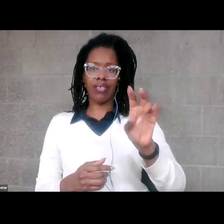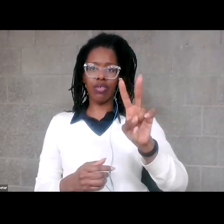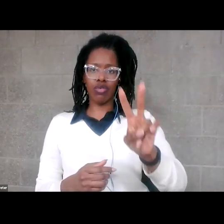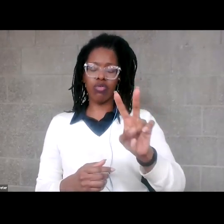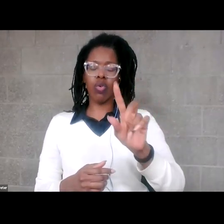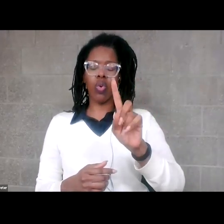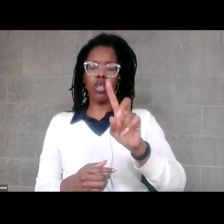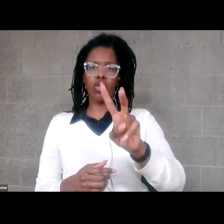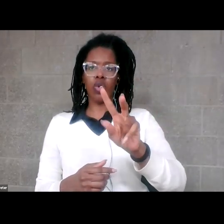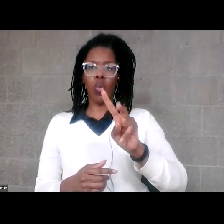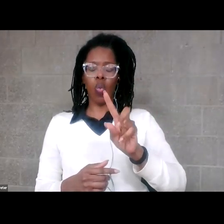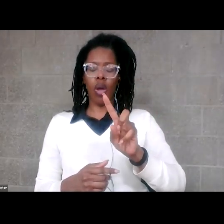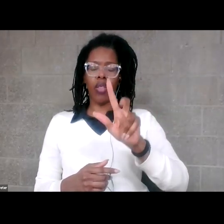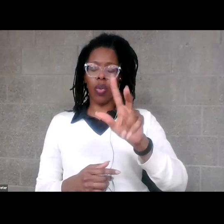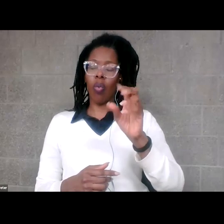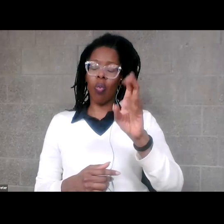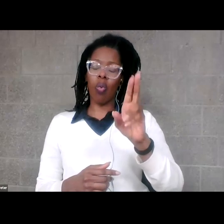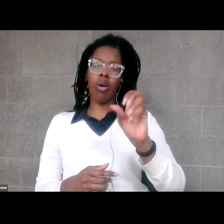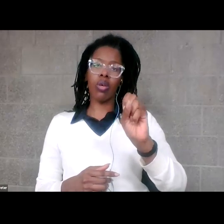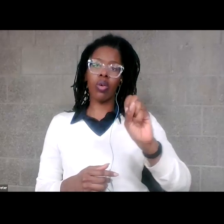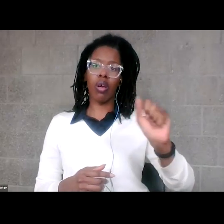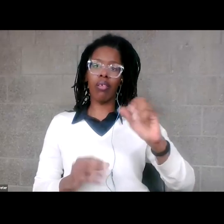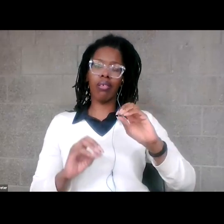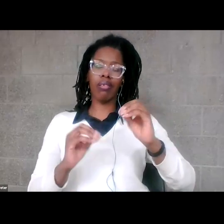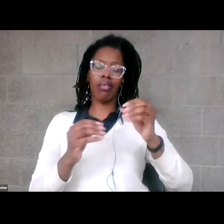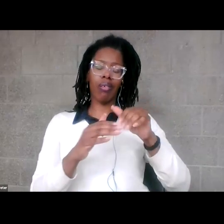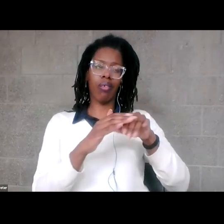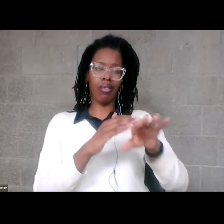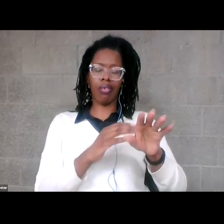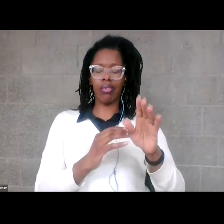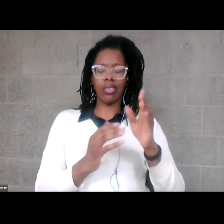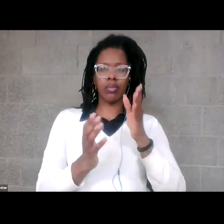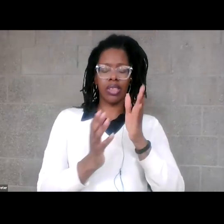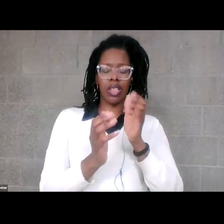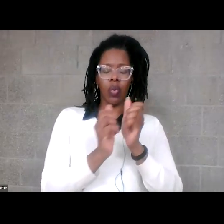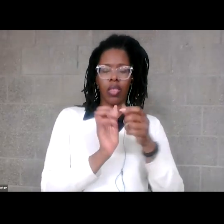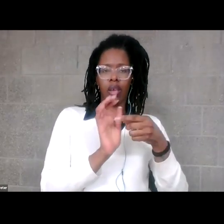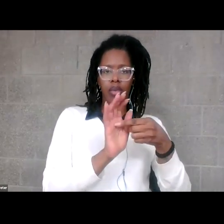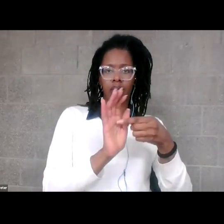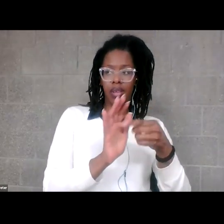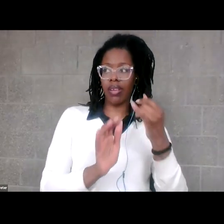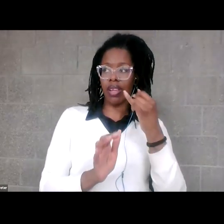o a la oficina local de la Seguridad Social para hablar con un representante. Si un beneficiario solicita una tasa más baja del 10 %,